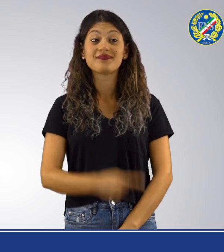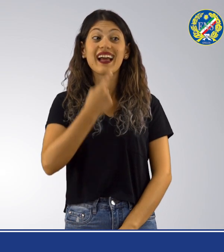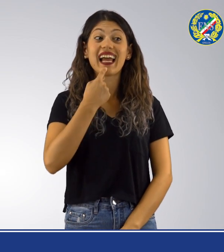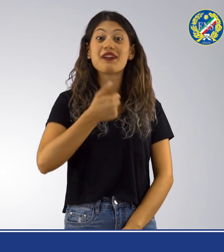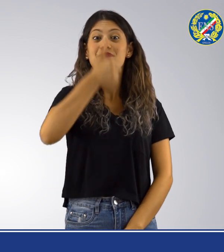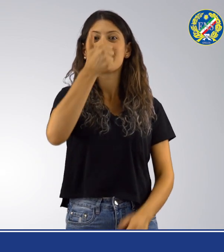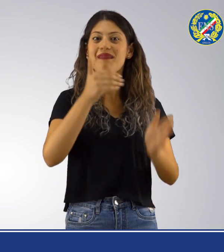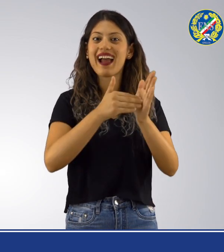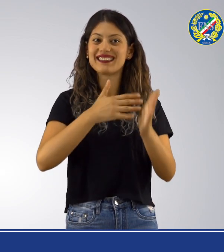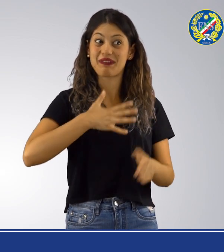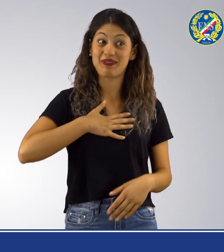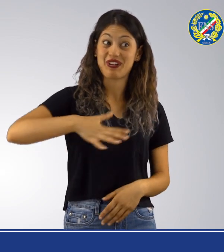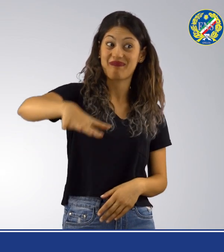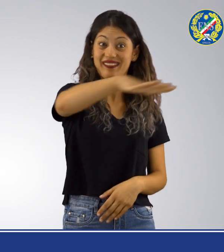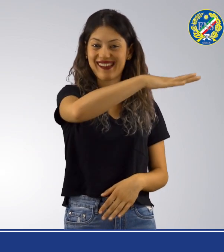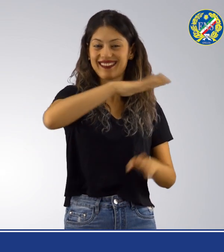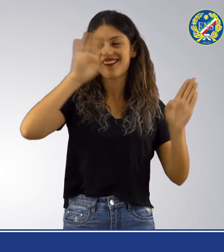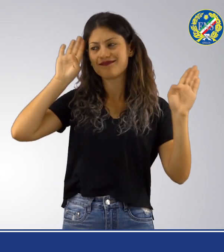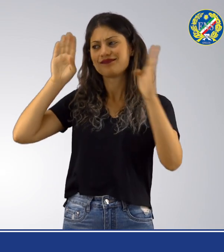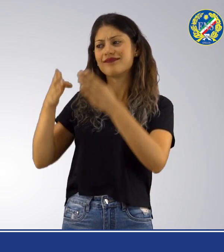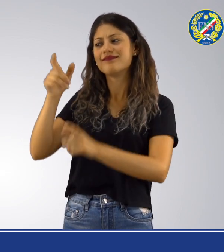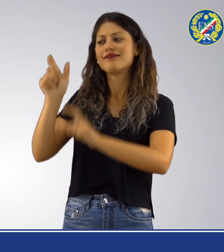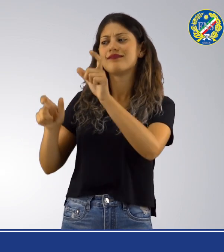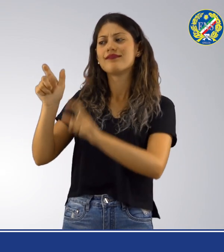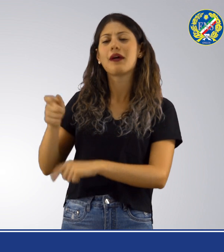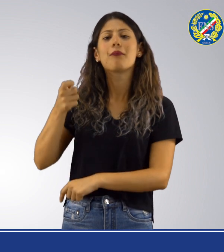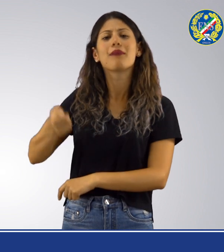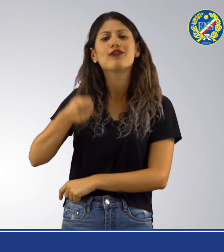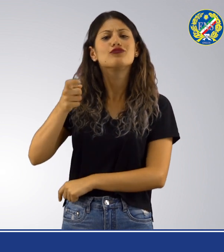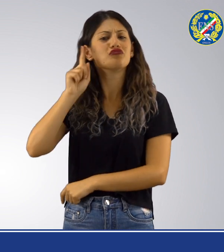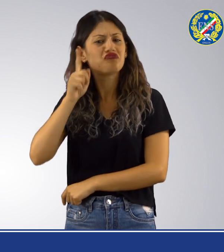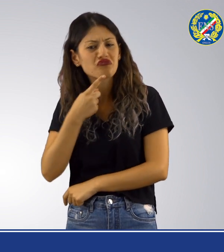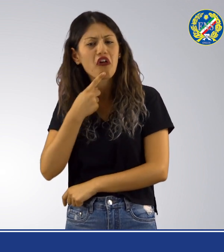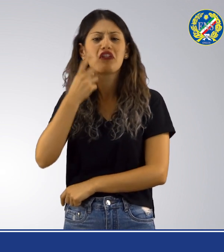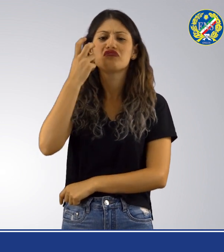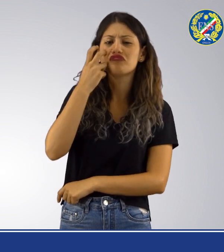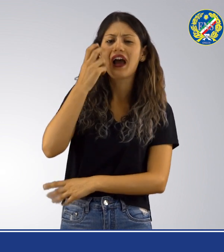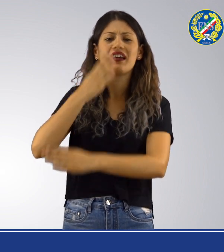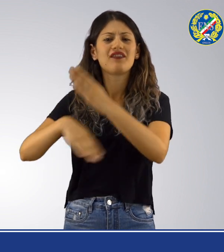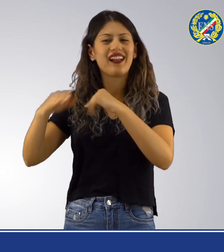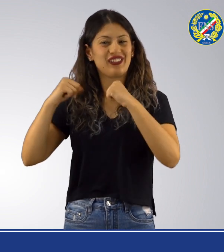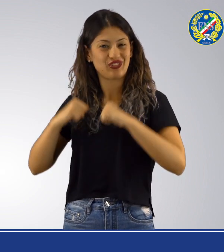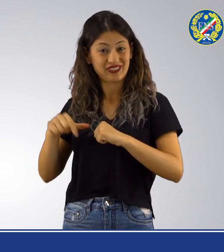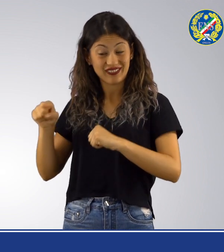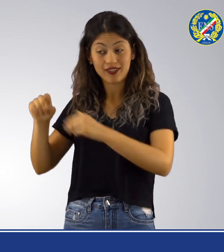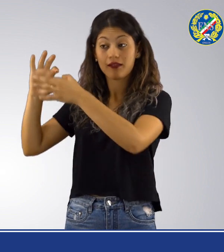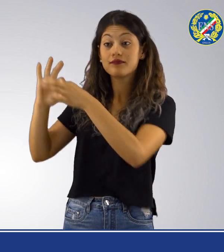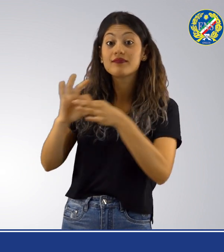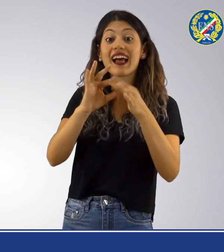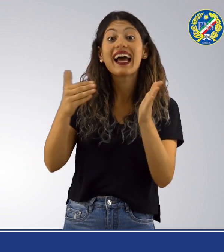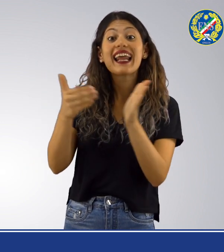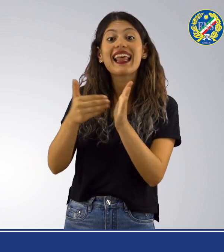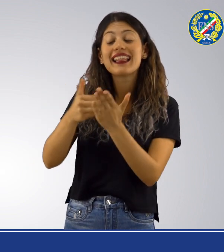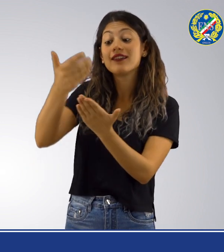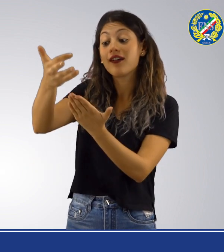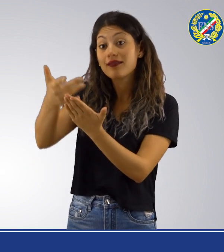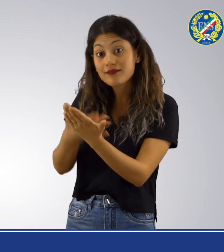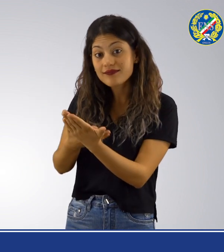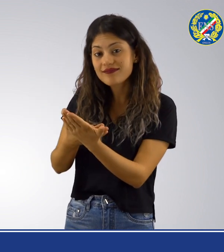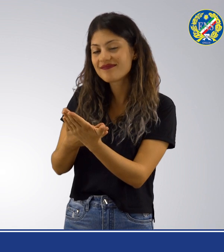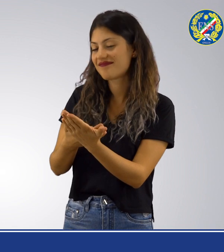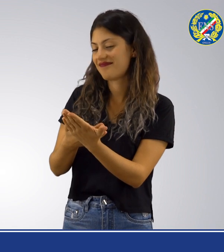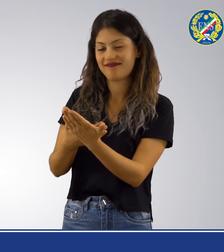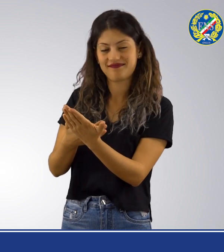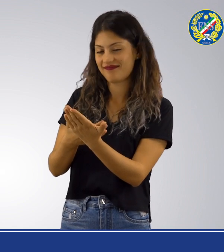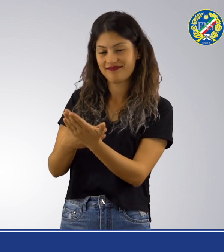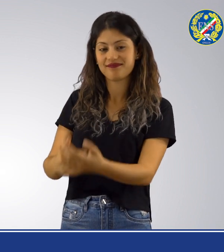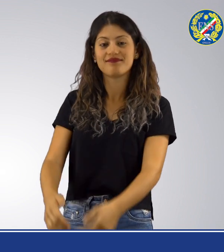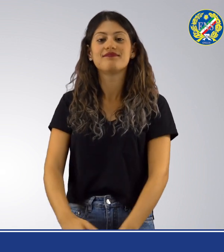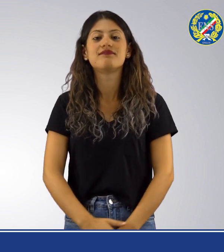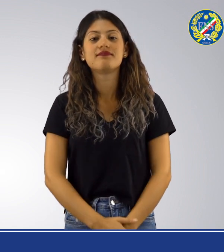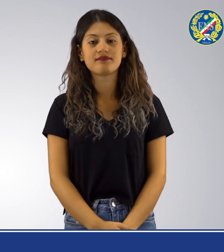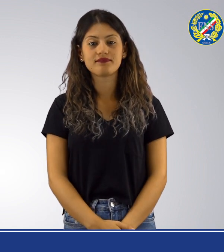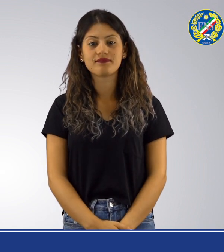La prima casa non costituisce reddito nell'assegnazione della pensione d'invalidità civile, cecità e sordità